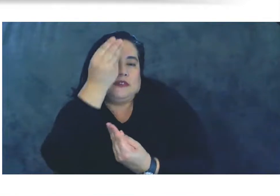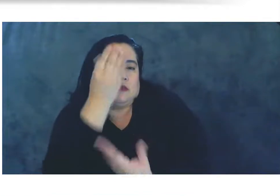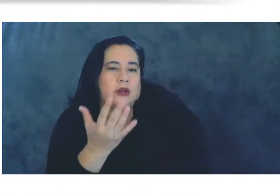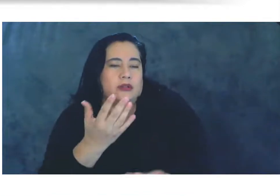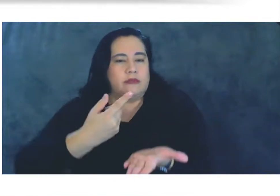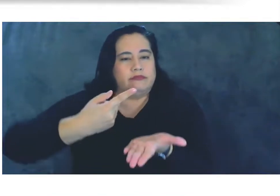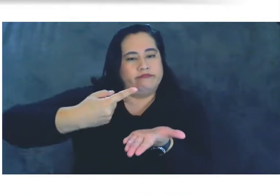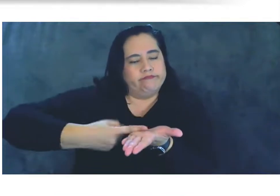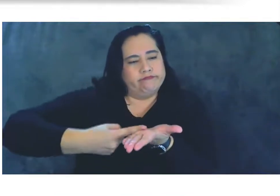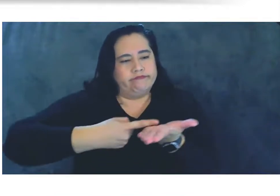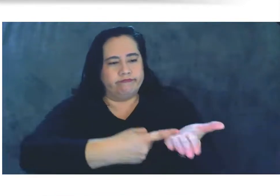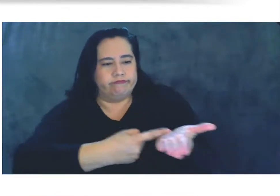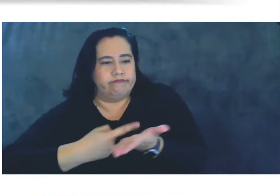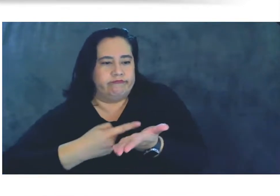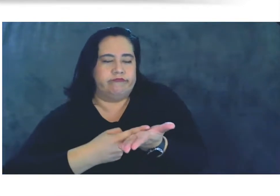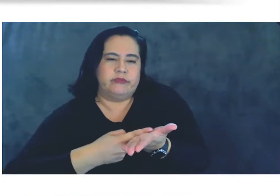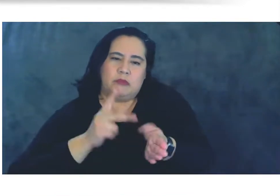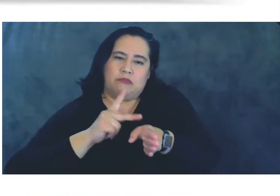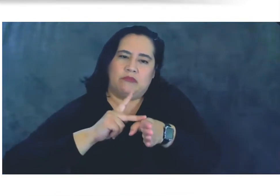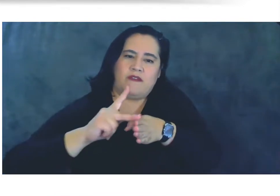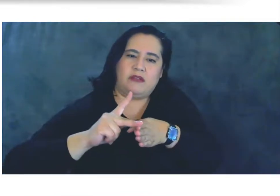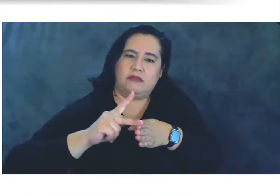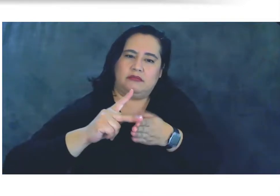Discusión entre colegas a nivel profesional.